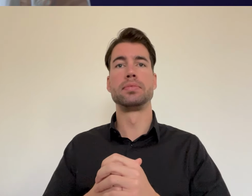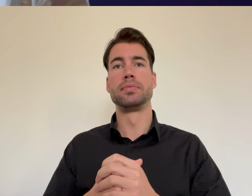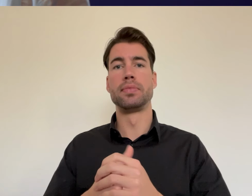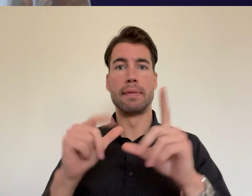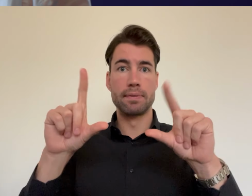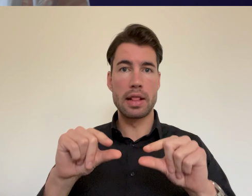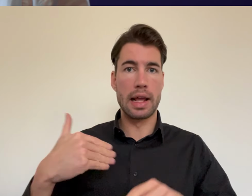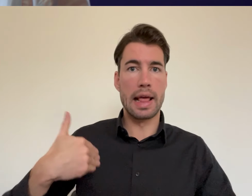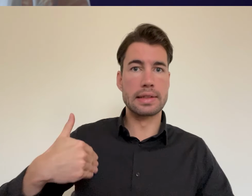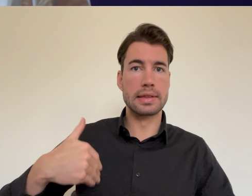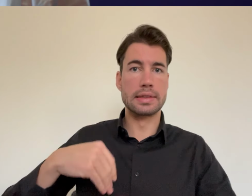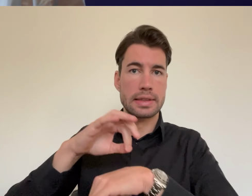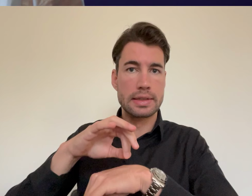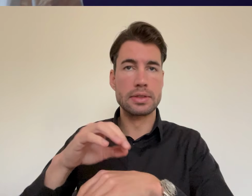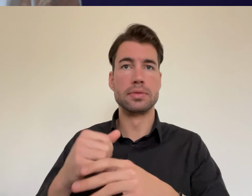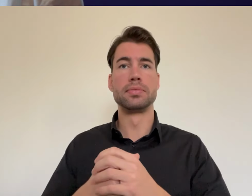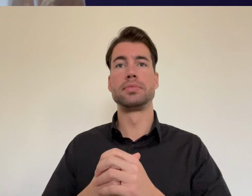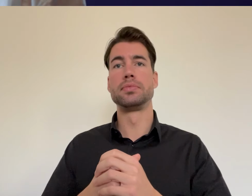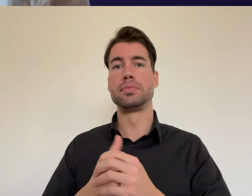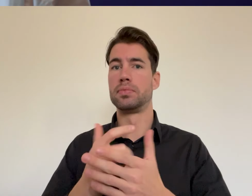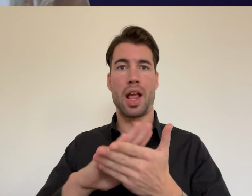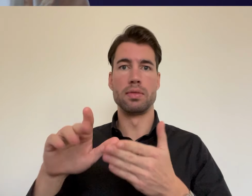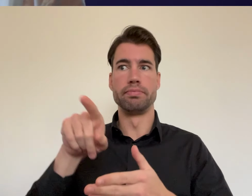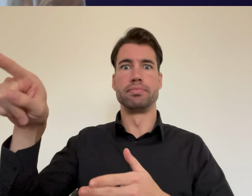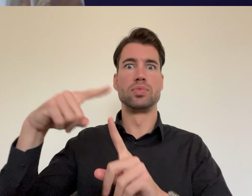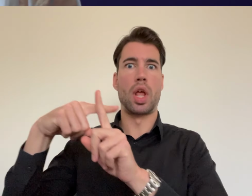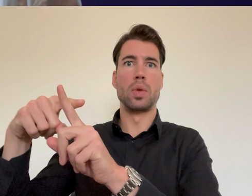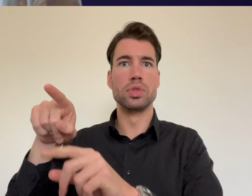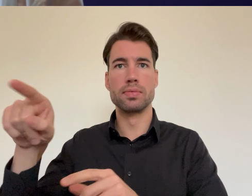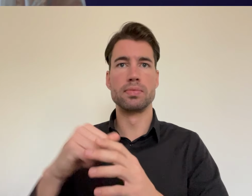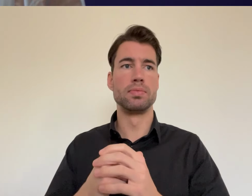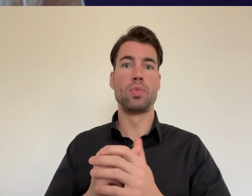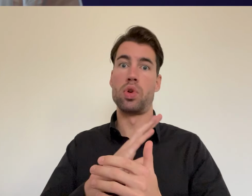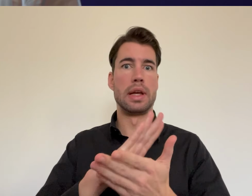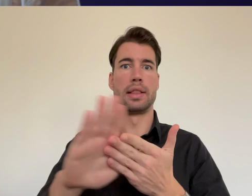heel weinig cliënten ziek, geen ziekenhuisopnames, in ieder geval ook geen overlijdens.